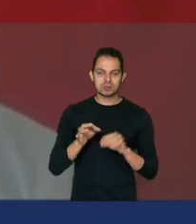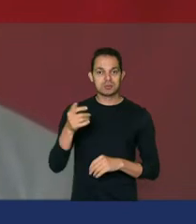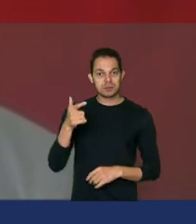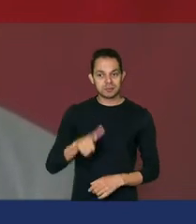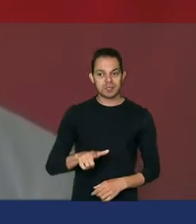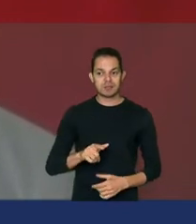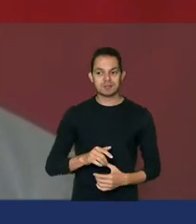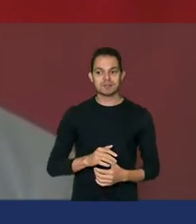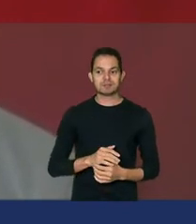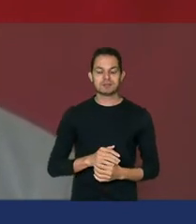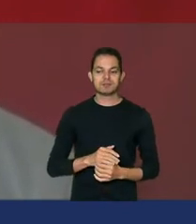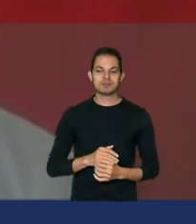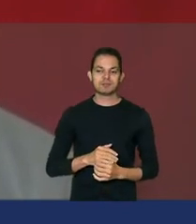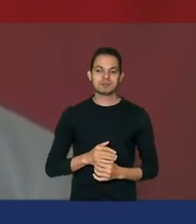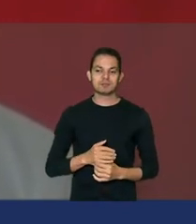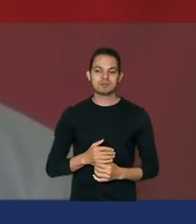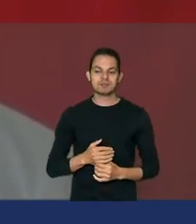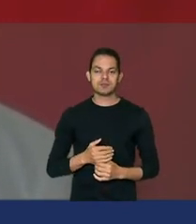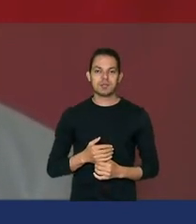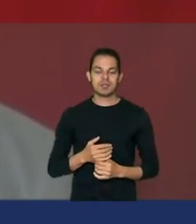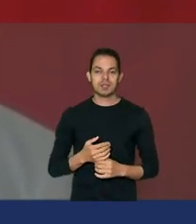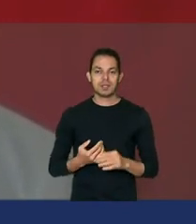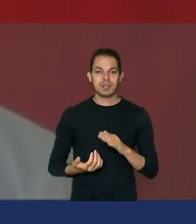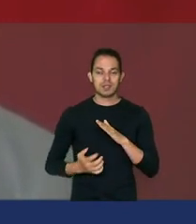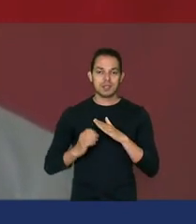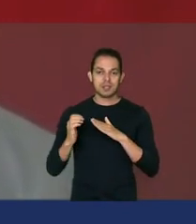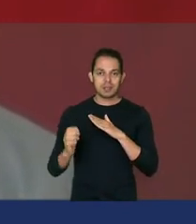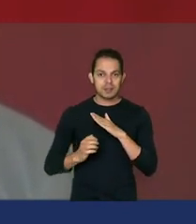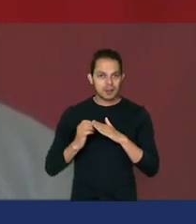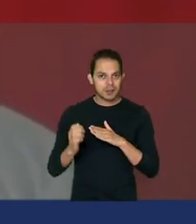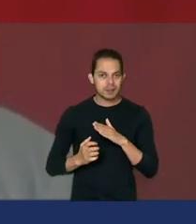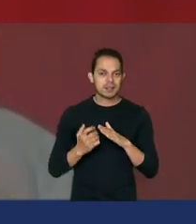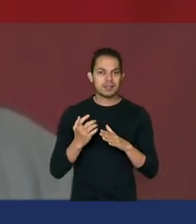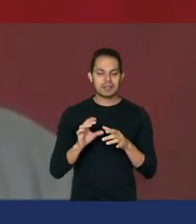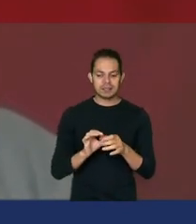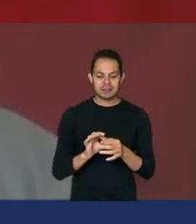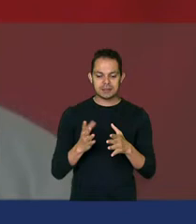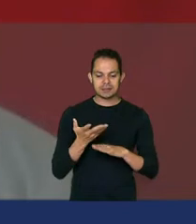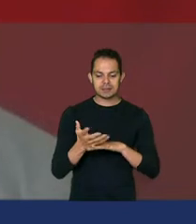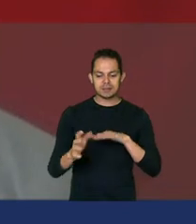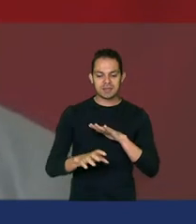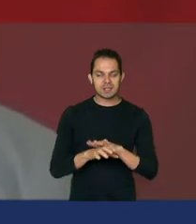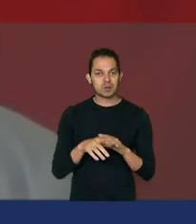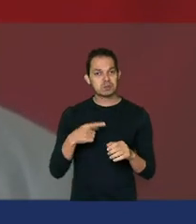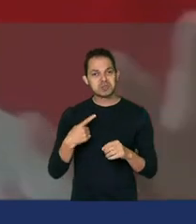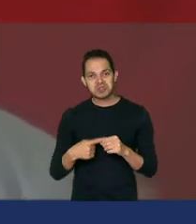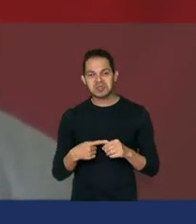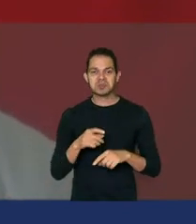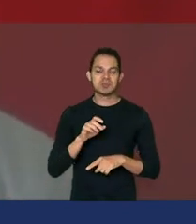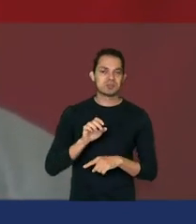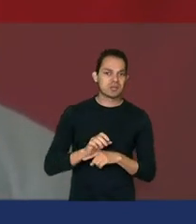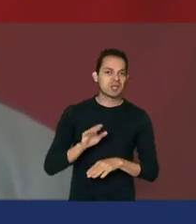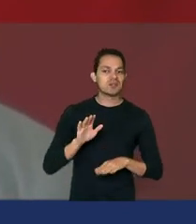TODO O PROJETO, IMPEDIR IA QUE TODO O PROJETO FOSSE IMPLANTADO. E DE MAIS A MAIS, QUALQUER EMPREENDIMENTO PRECISA DE LICENÇA AMBIENTAL, OU DO MUNICÍPIO, DO ESTADO,